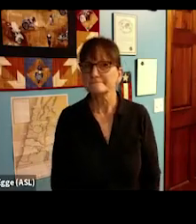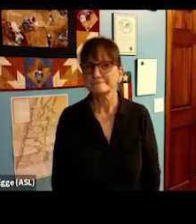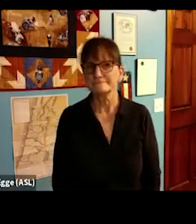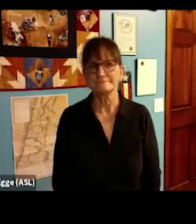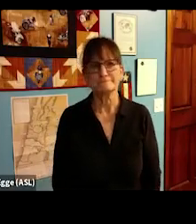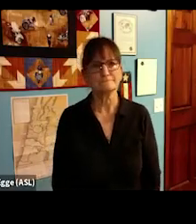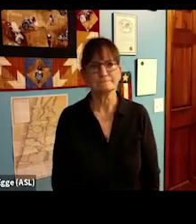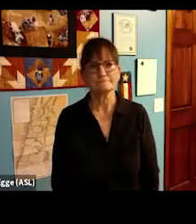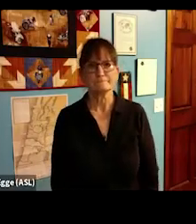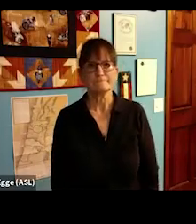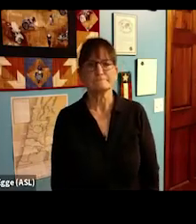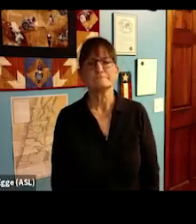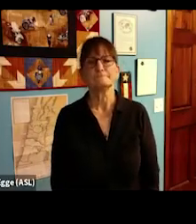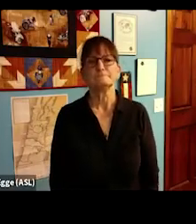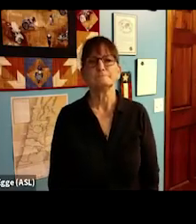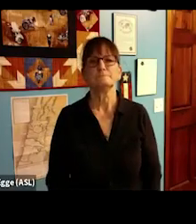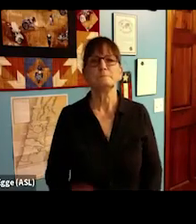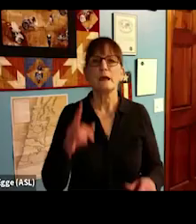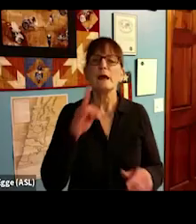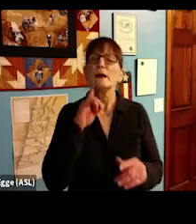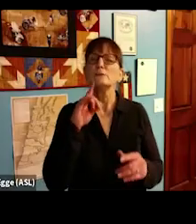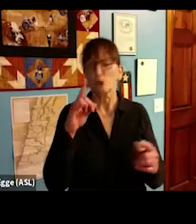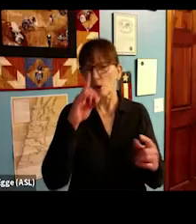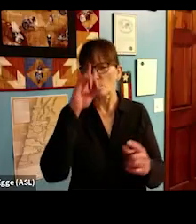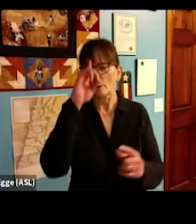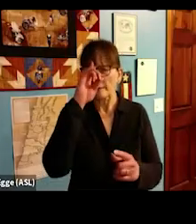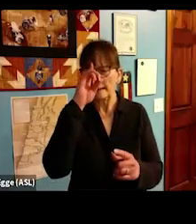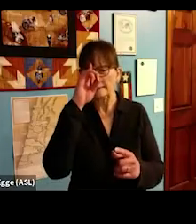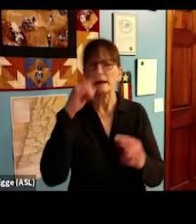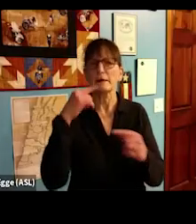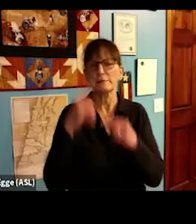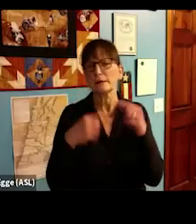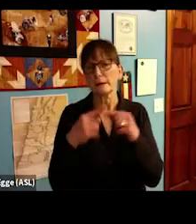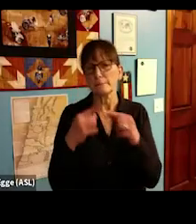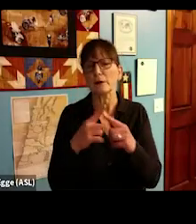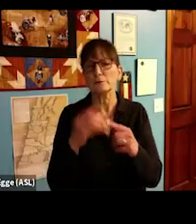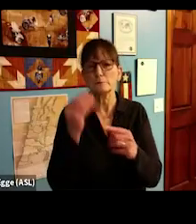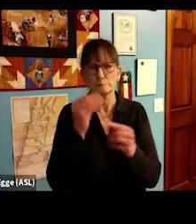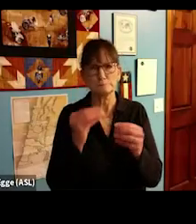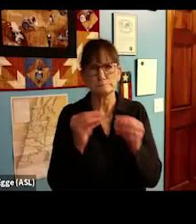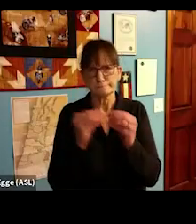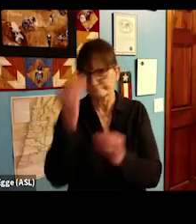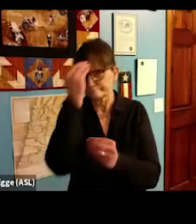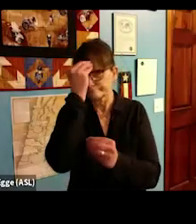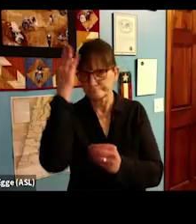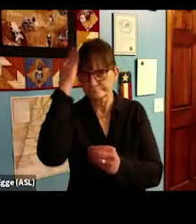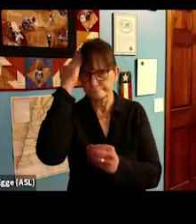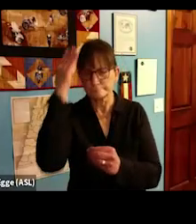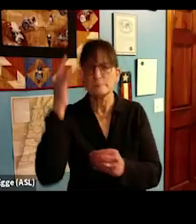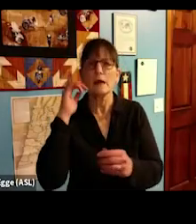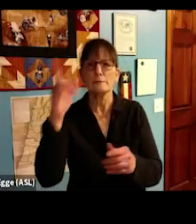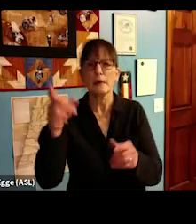Se les enviará su número por correo. Tenemos mucha información sobre cómo completar el formulario de registro para los proveedores de SOAR.